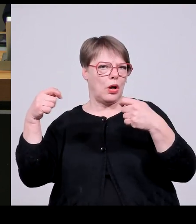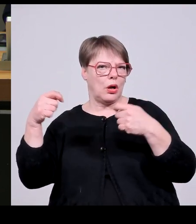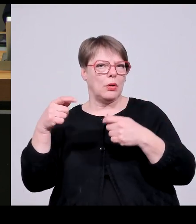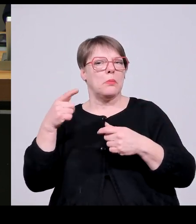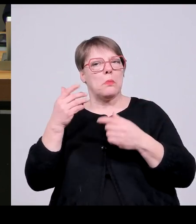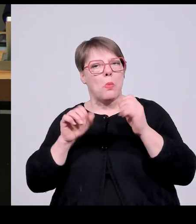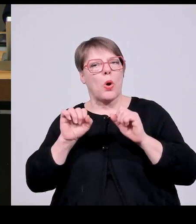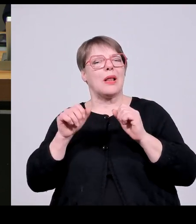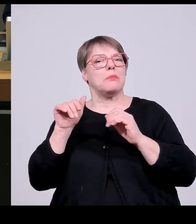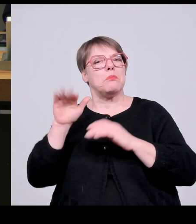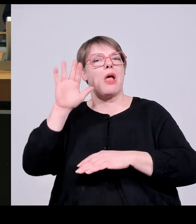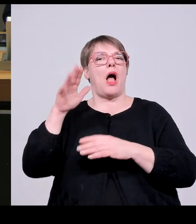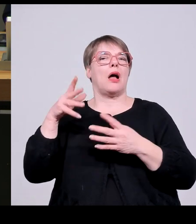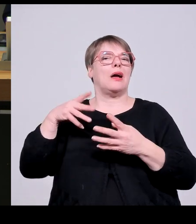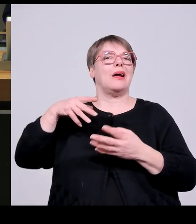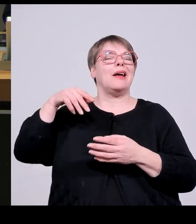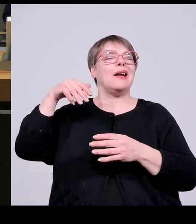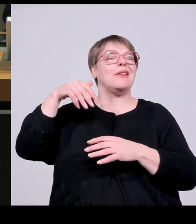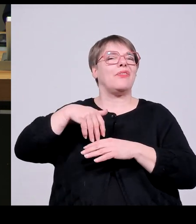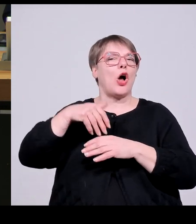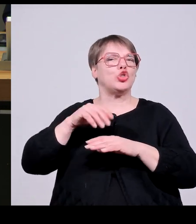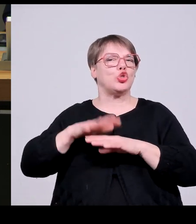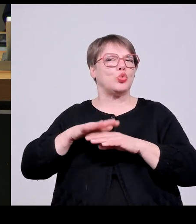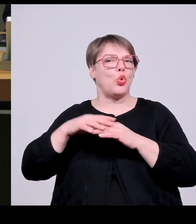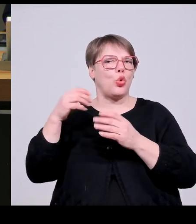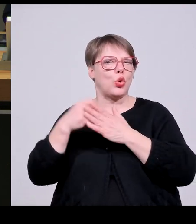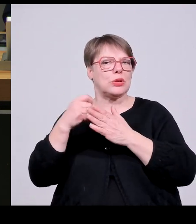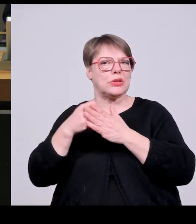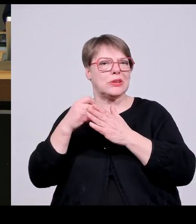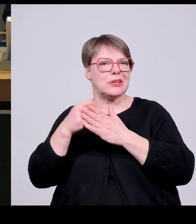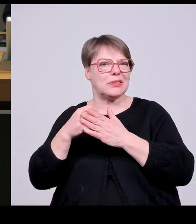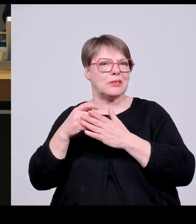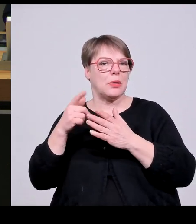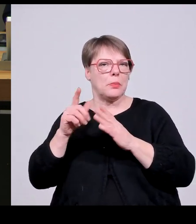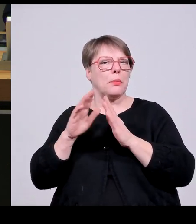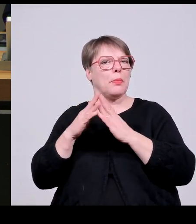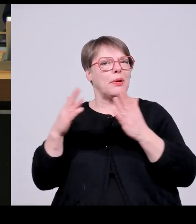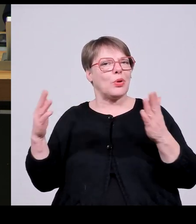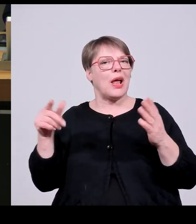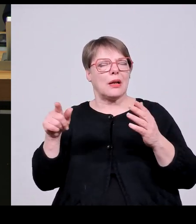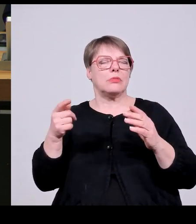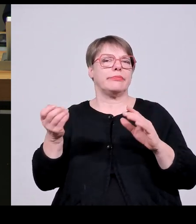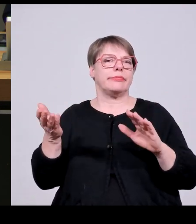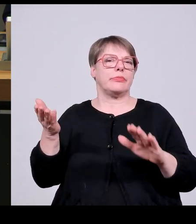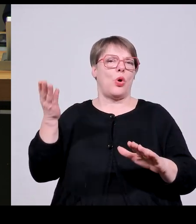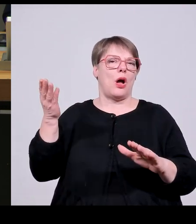Schon jetzt, als sie müssen. Wir wollen an der Stelle ganz klar sagen, dass heute moderne Bibliotheken nicht unter